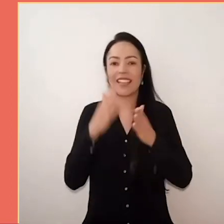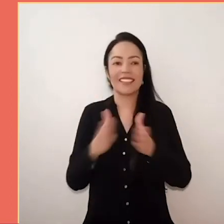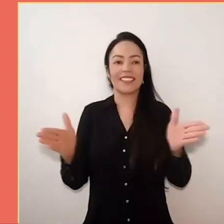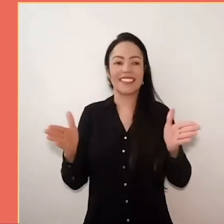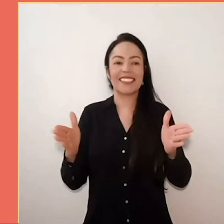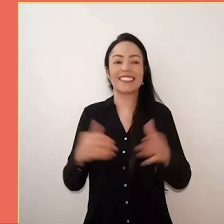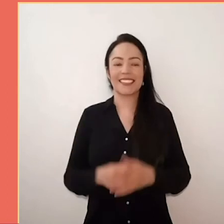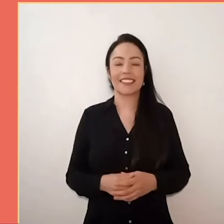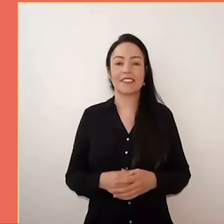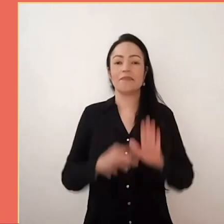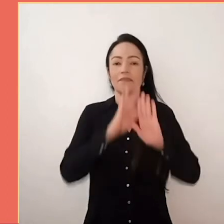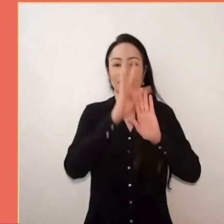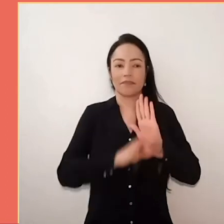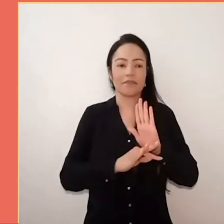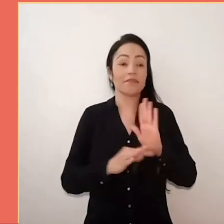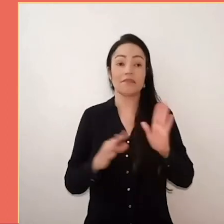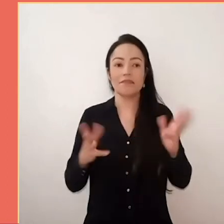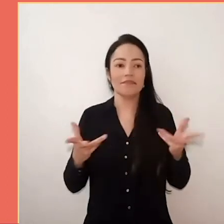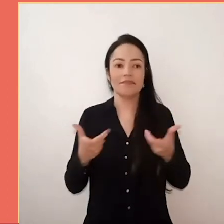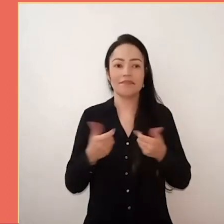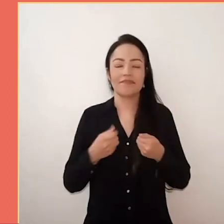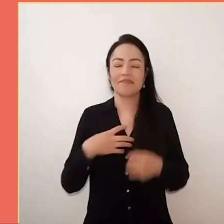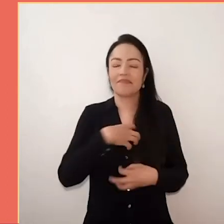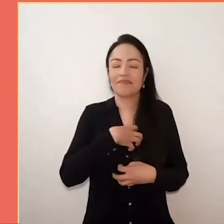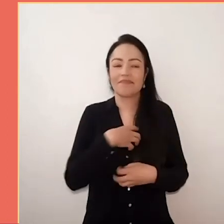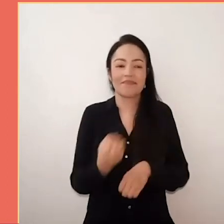um texto maravilhoso que nos afeta, nos emociona, nos ensina tanto,